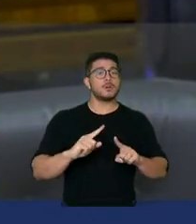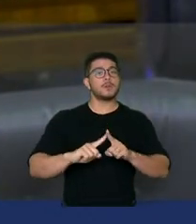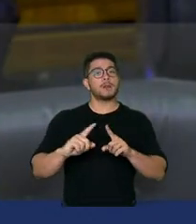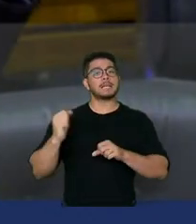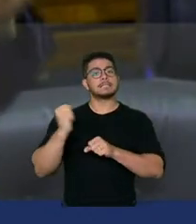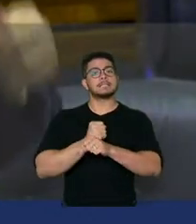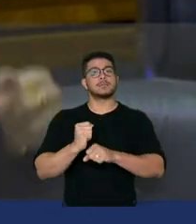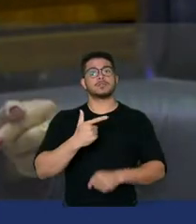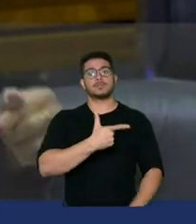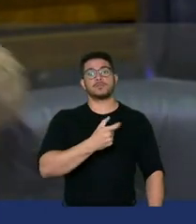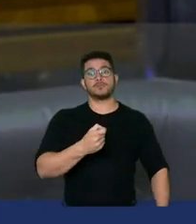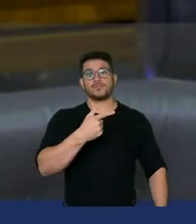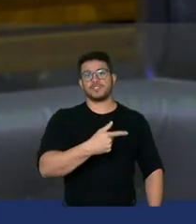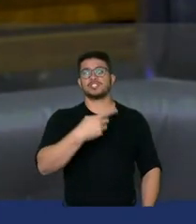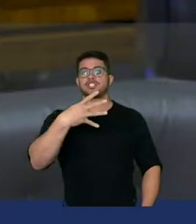GERARÁIMPACTO ESSE ANO. DISCUTIREMOS NO ORÇAMENTO,